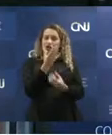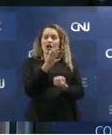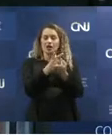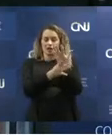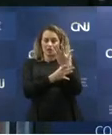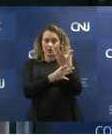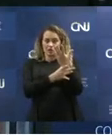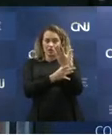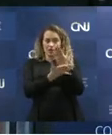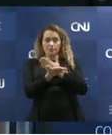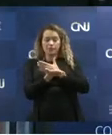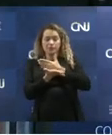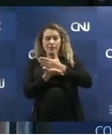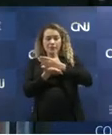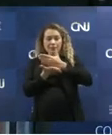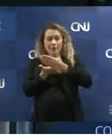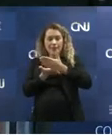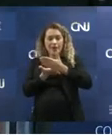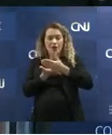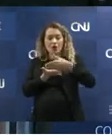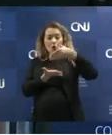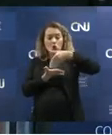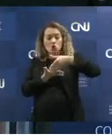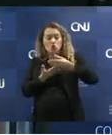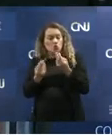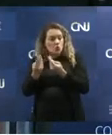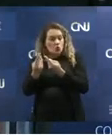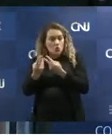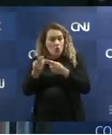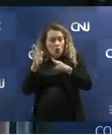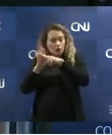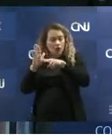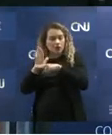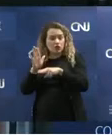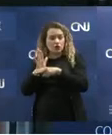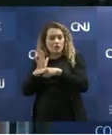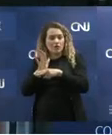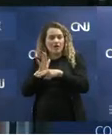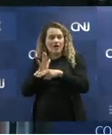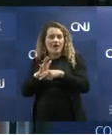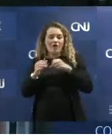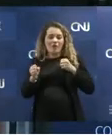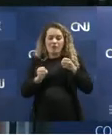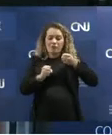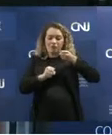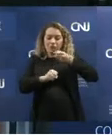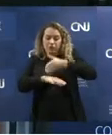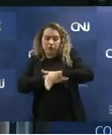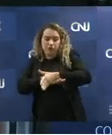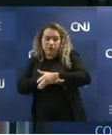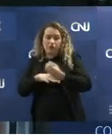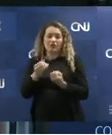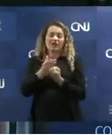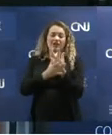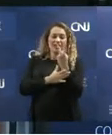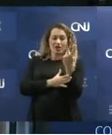no mesmo ato normativo, se extrapola e se cria duas vagas destinadas ao quinto.